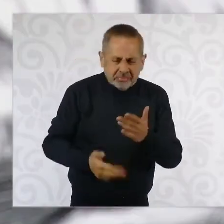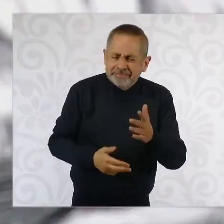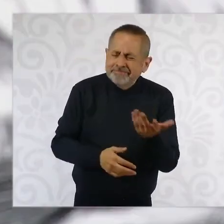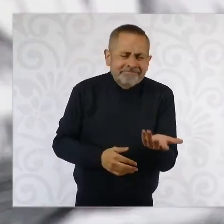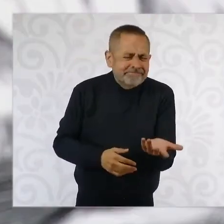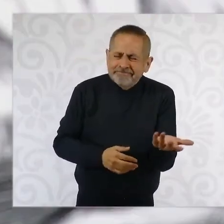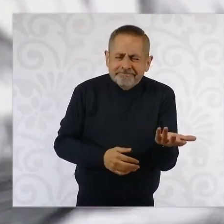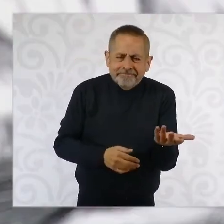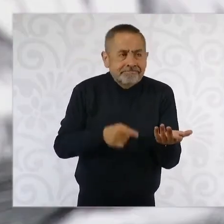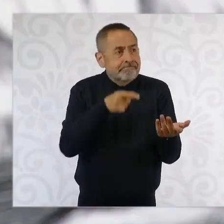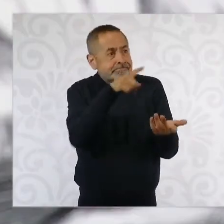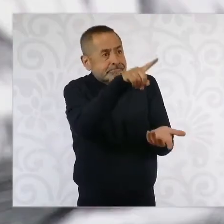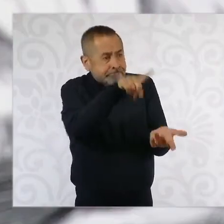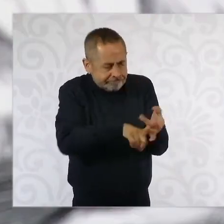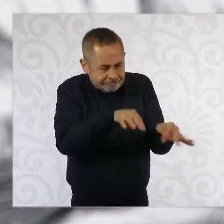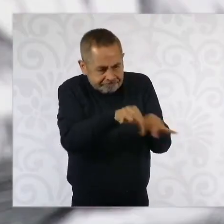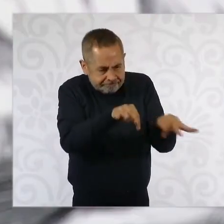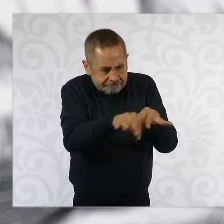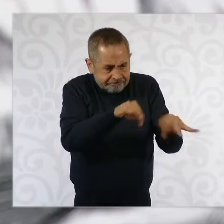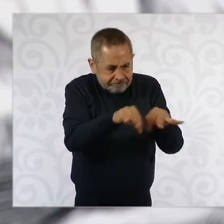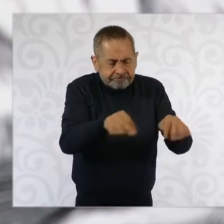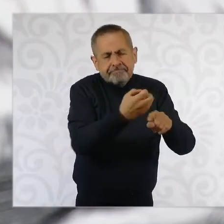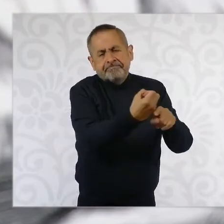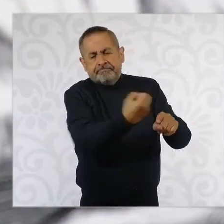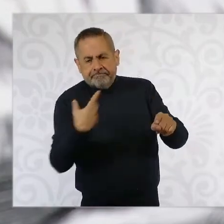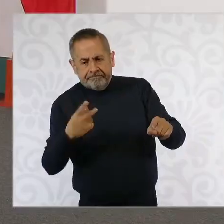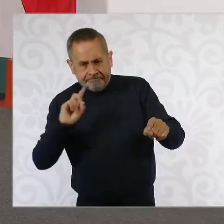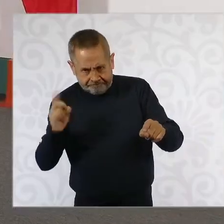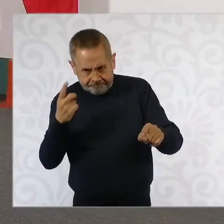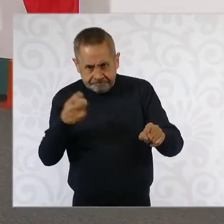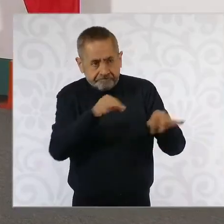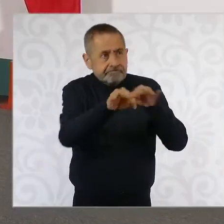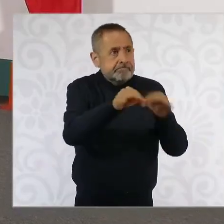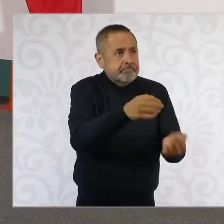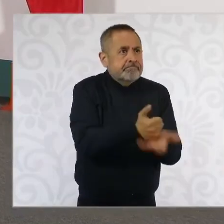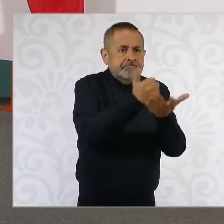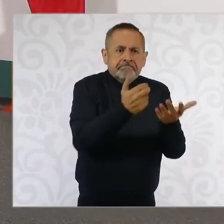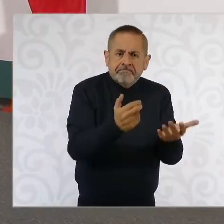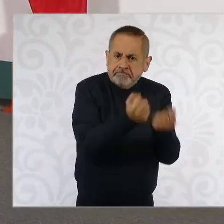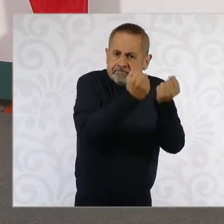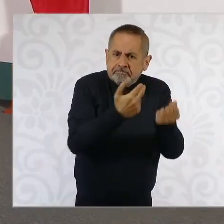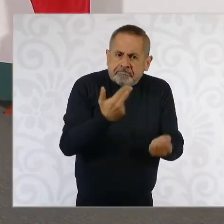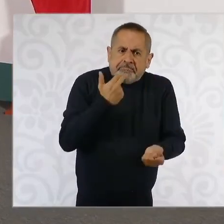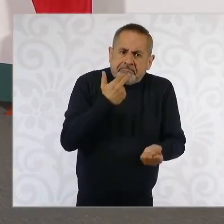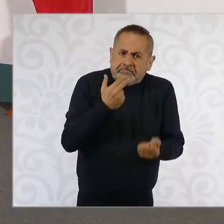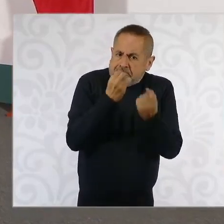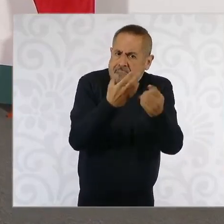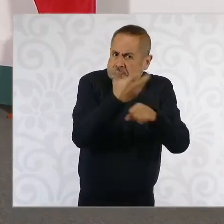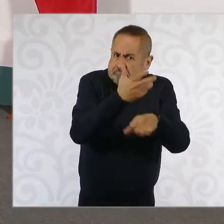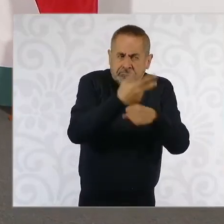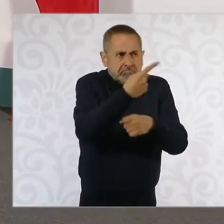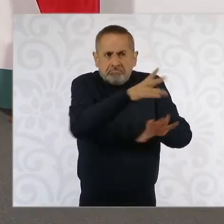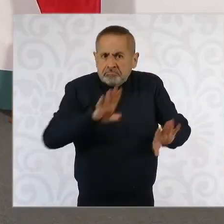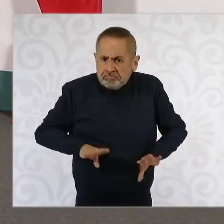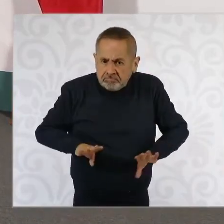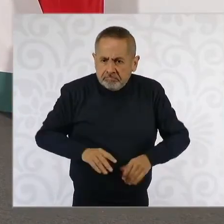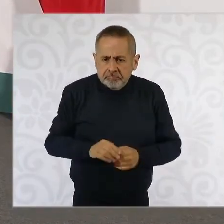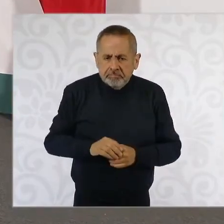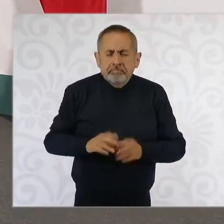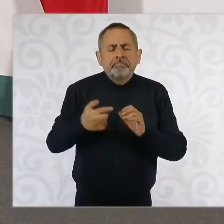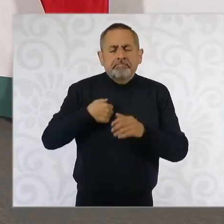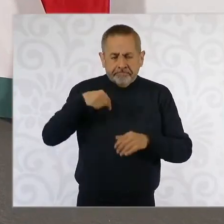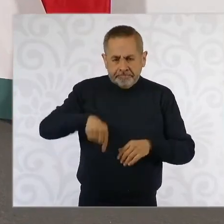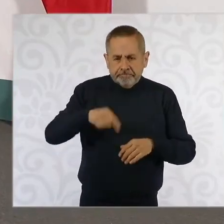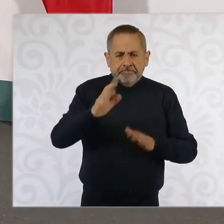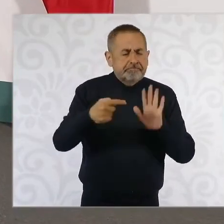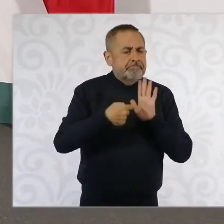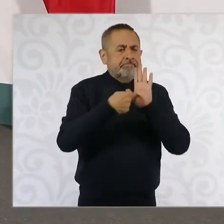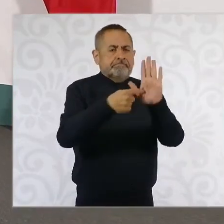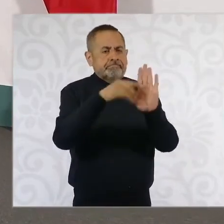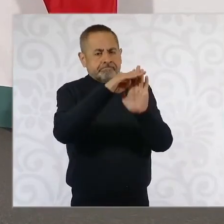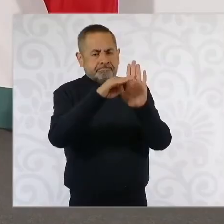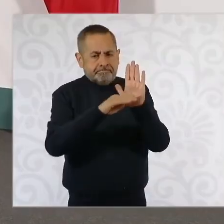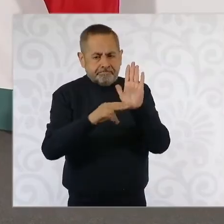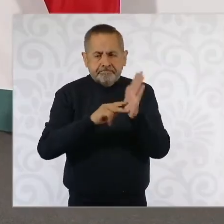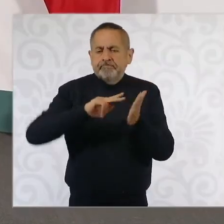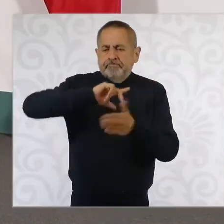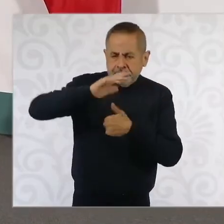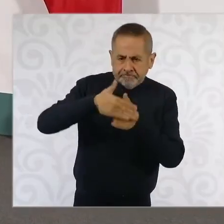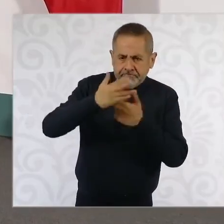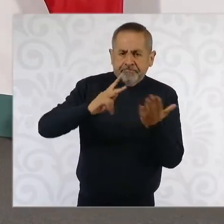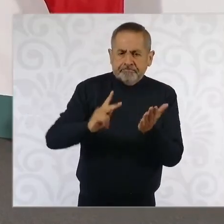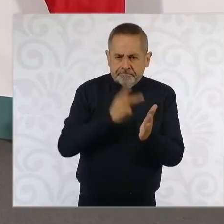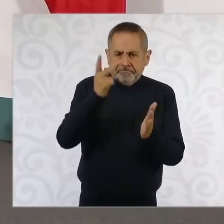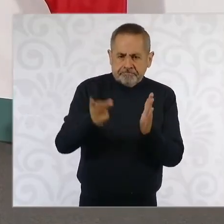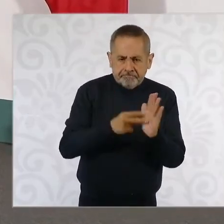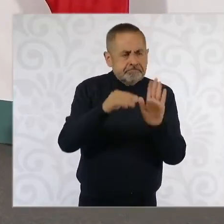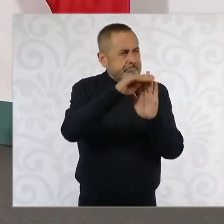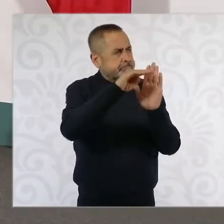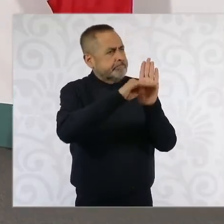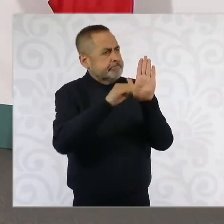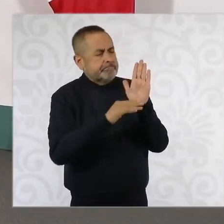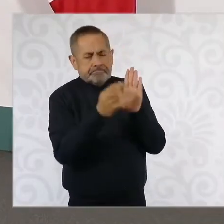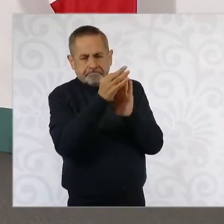los dos países que lo hemos hemos puesto aquí datos vamos a repetirlos nuevamente en vamos a